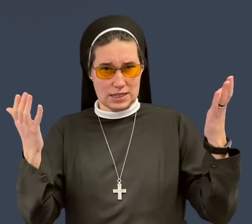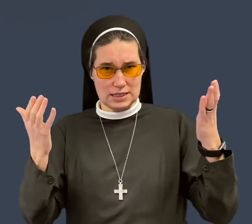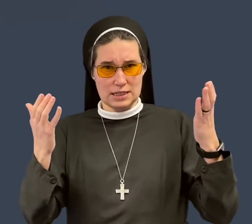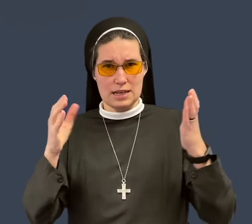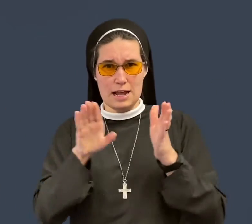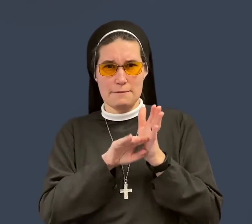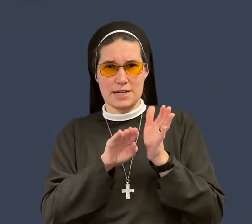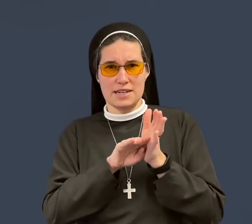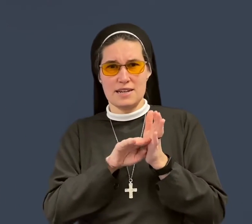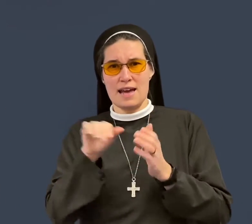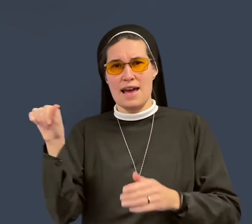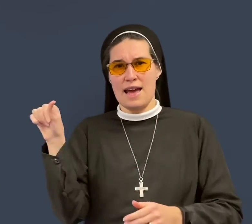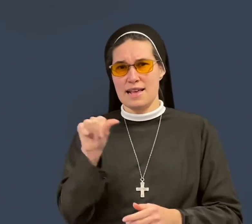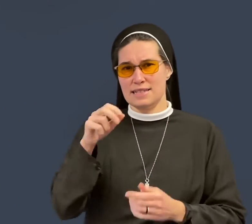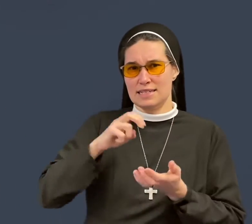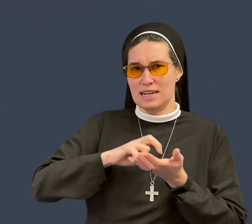hat in der Fastenzeit dieses Jahr „Es geht. Anders.